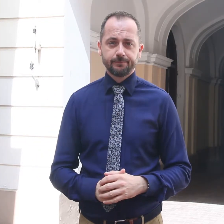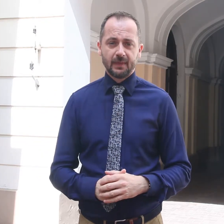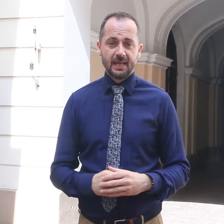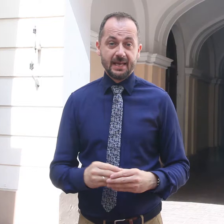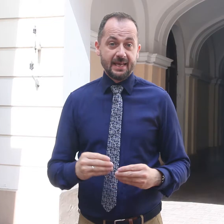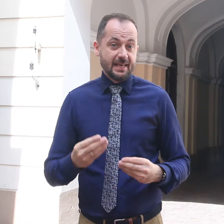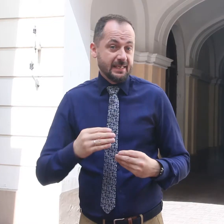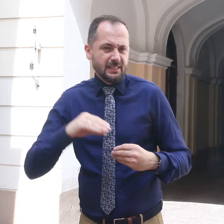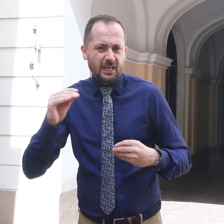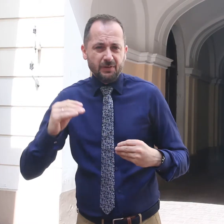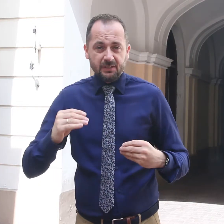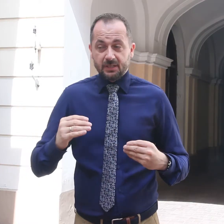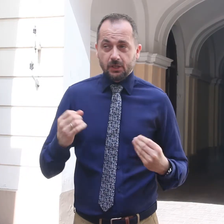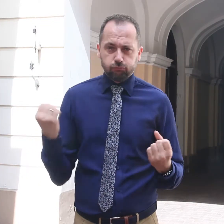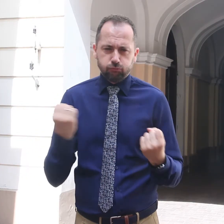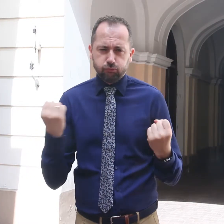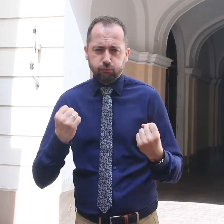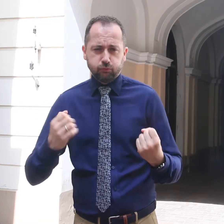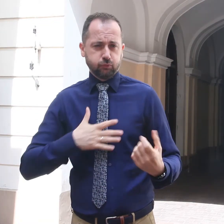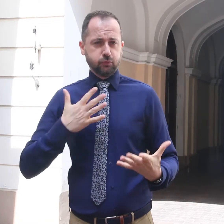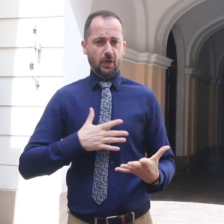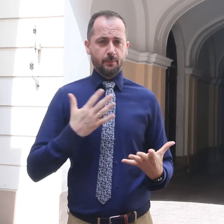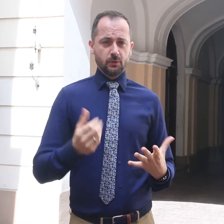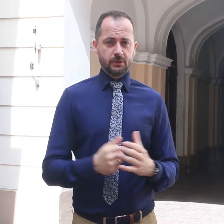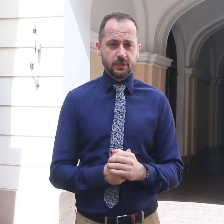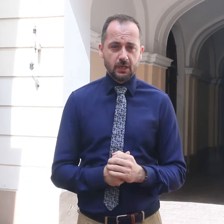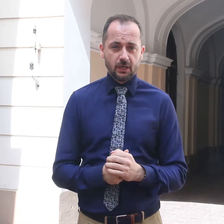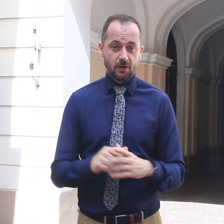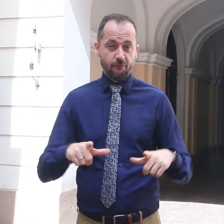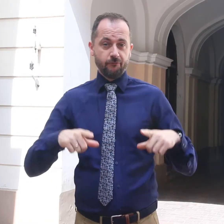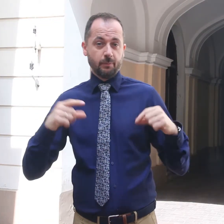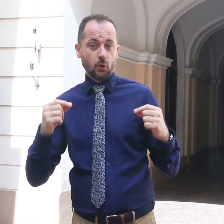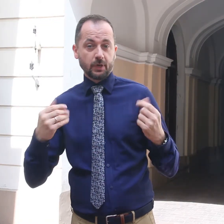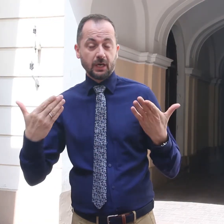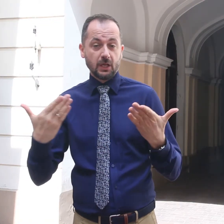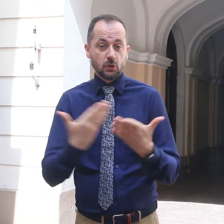Najwięcej emocji wzbudziły wybory.